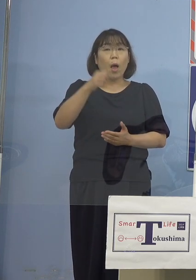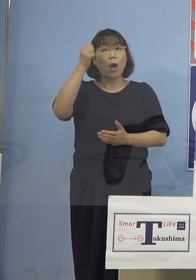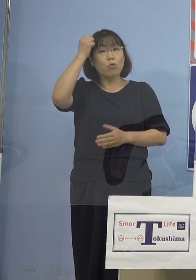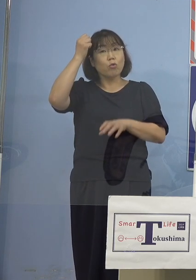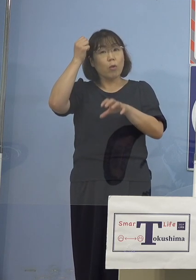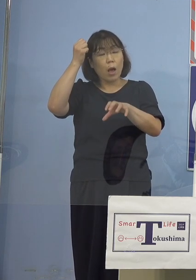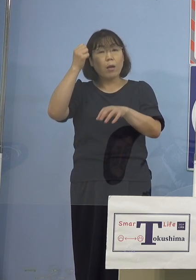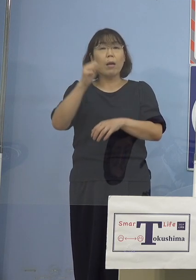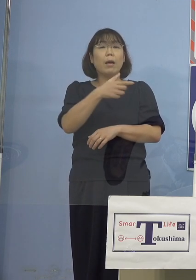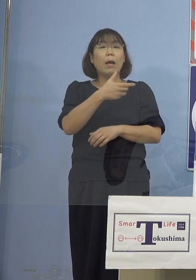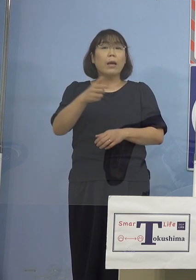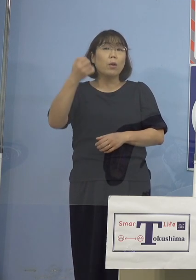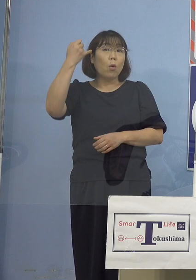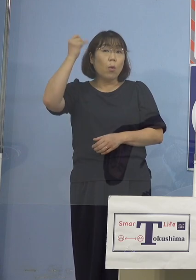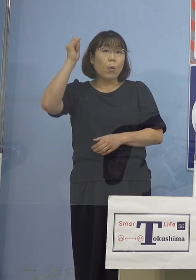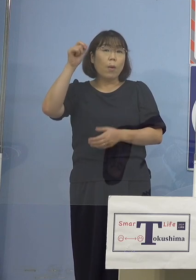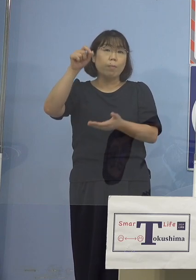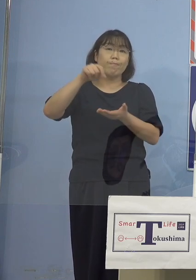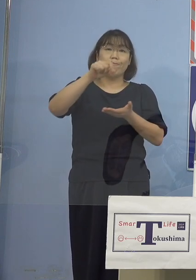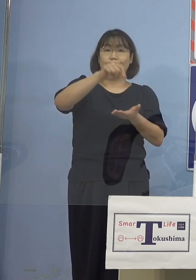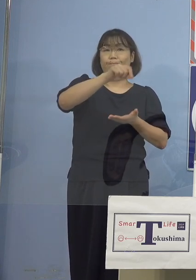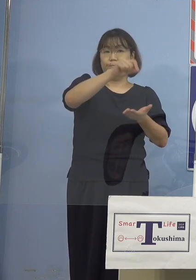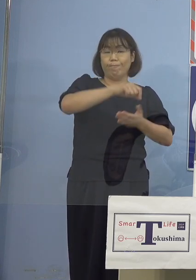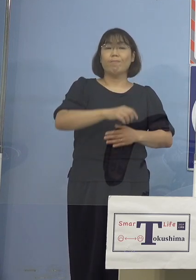様々なご意見を いただいているところでありますので